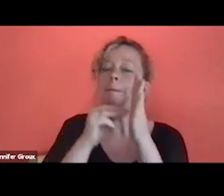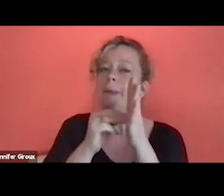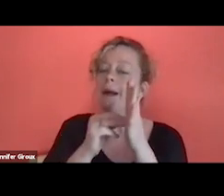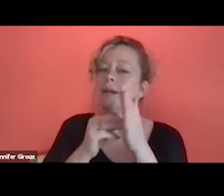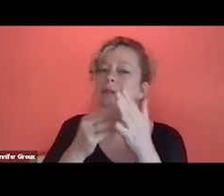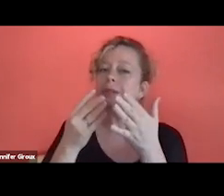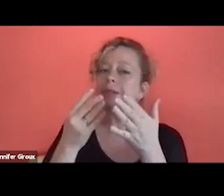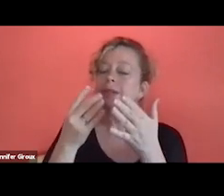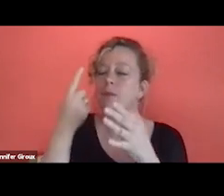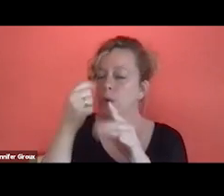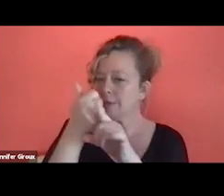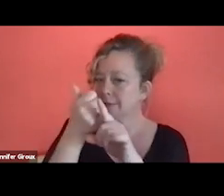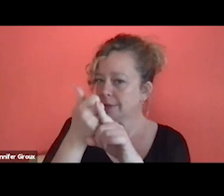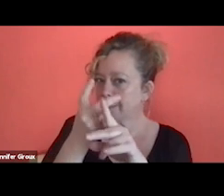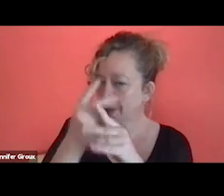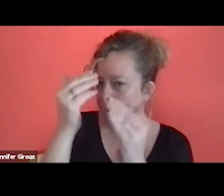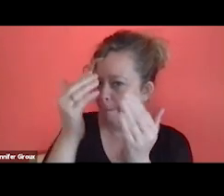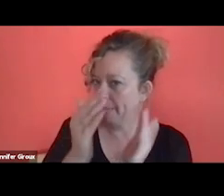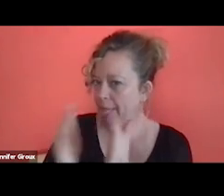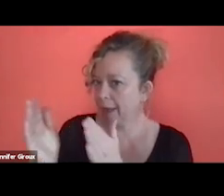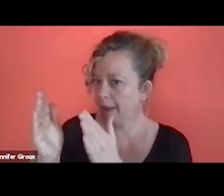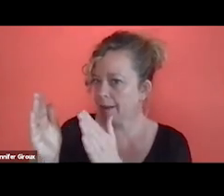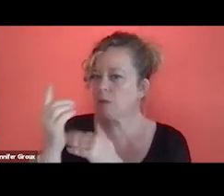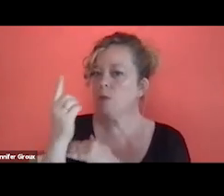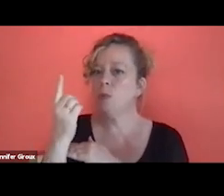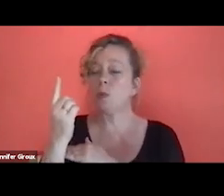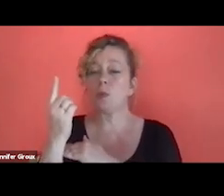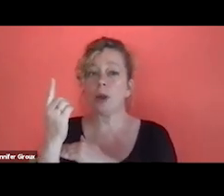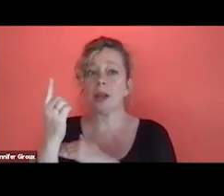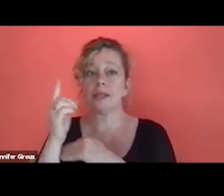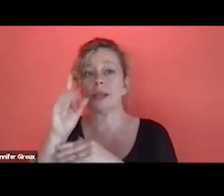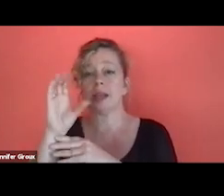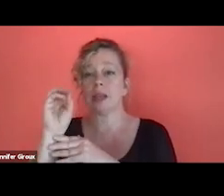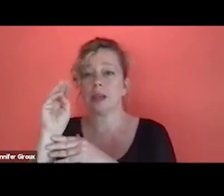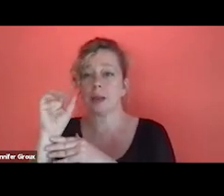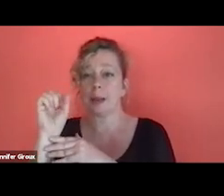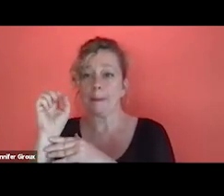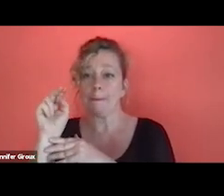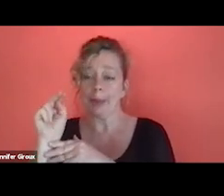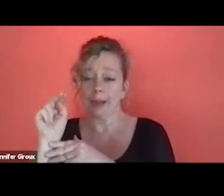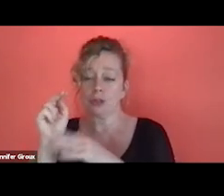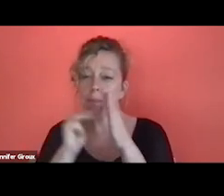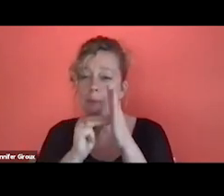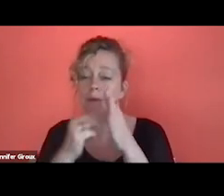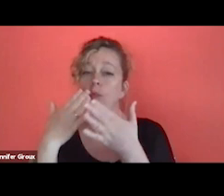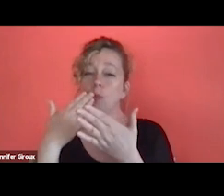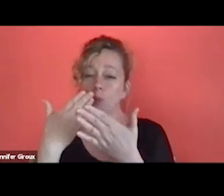para planes de autocuidado. Uno es el modelo de bienestar de la compasión. Pueden encontrar esto en realidad como parte